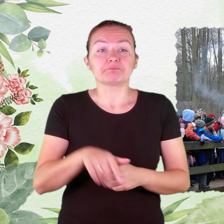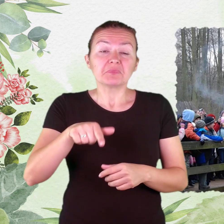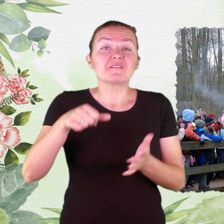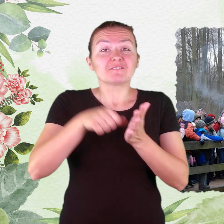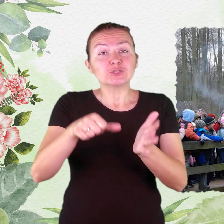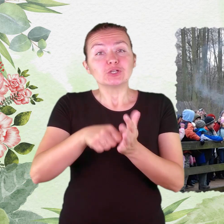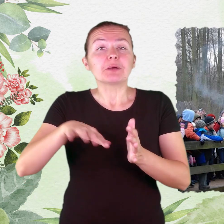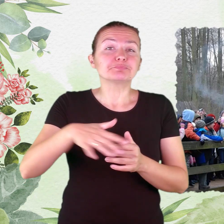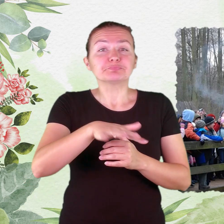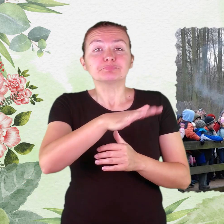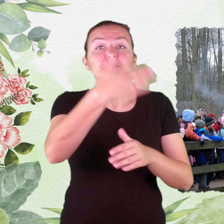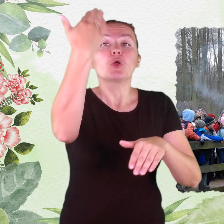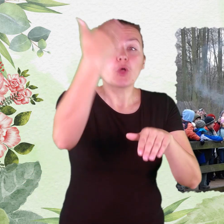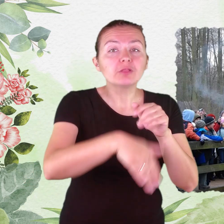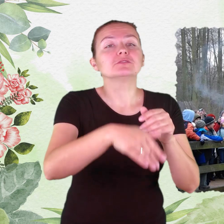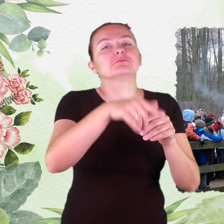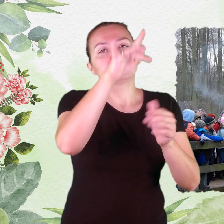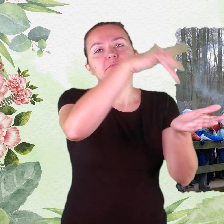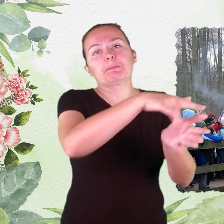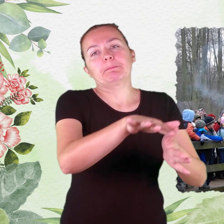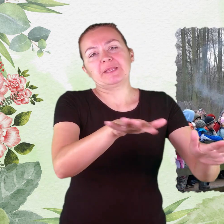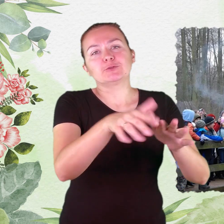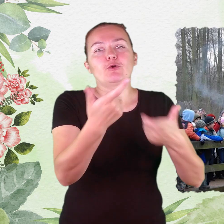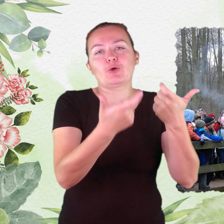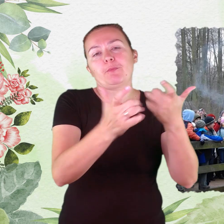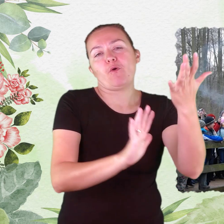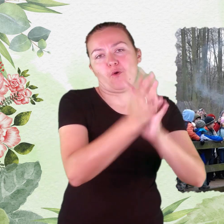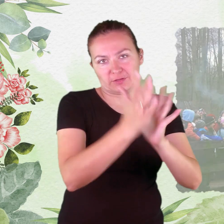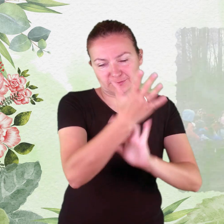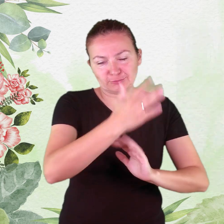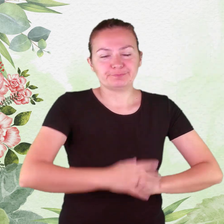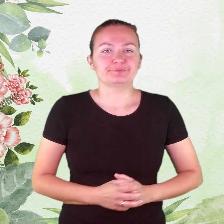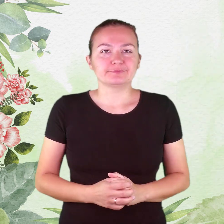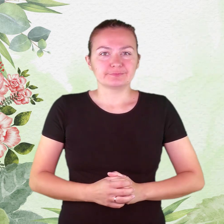Te wycieczki kończą się często wspólnym ogniskiem.